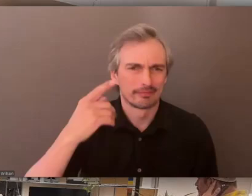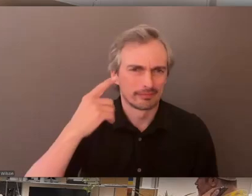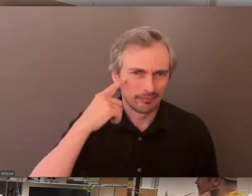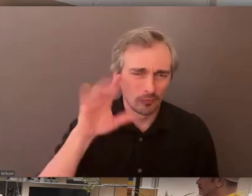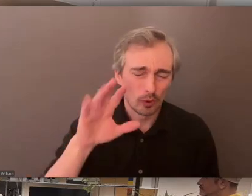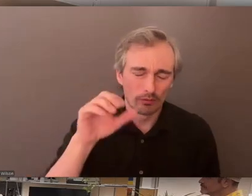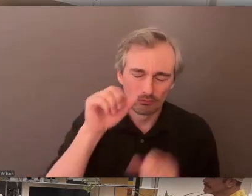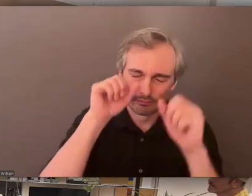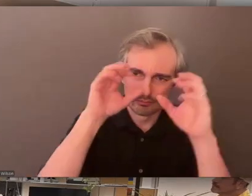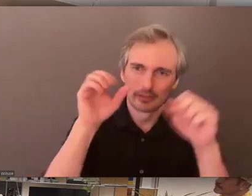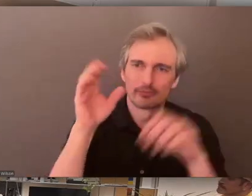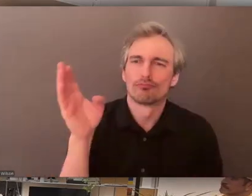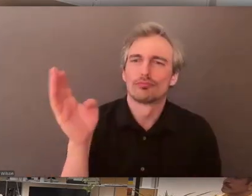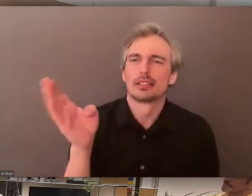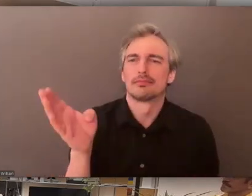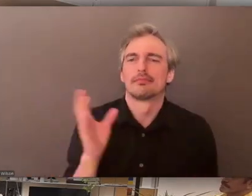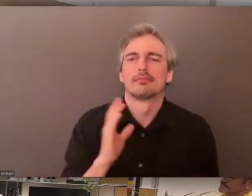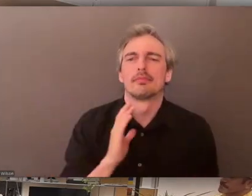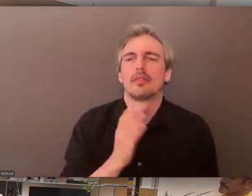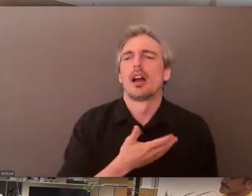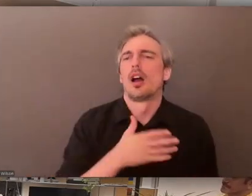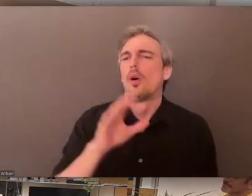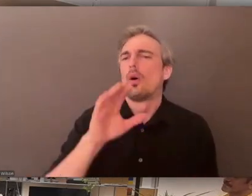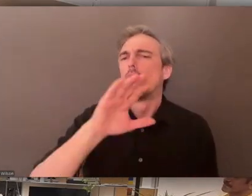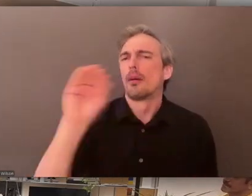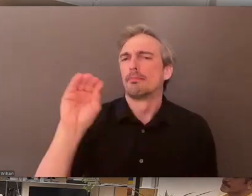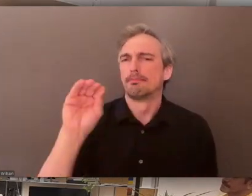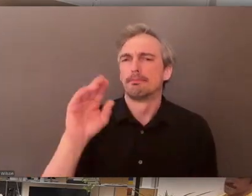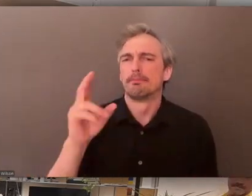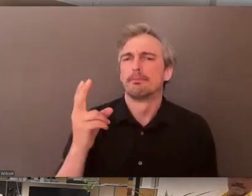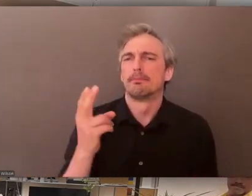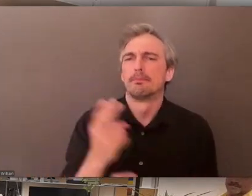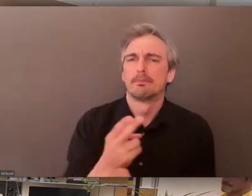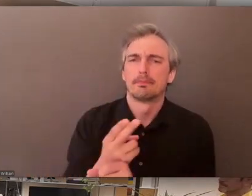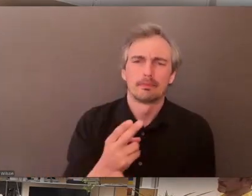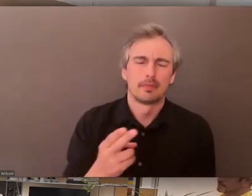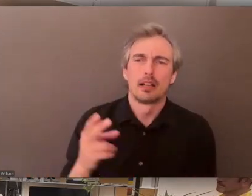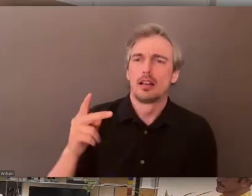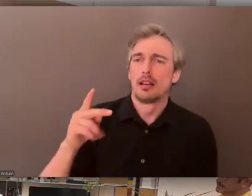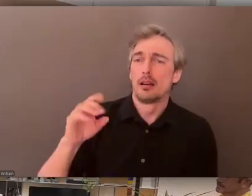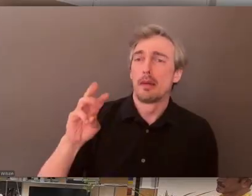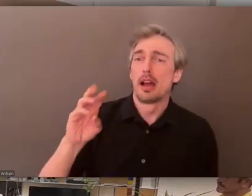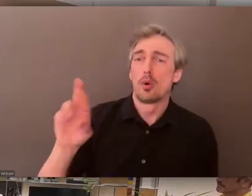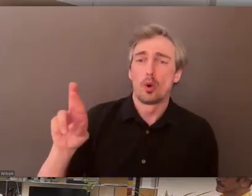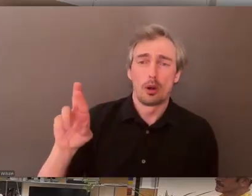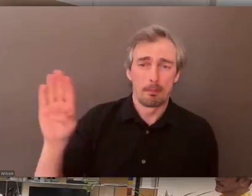私たちの会社ではデ ータビジュアライゼ ーショ ンの設計に Power BIを使用する予定です。